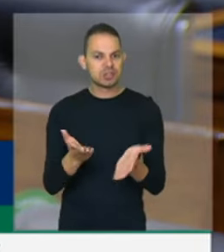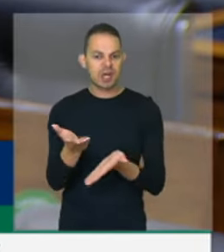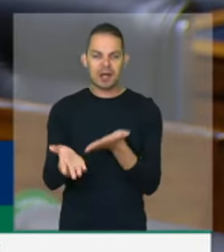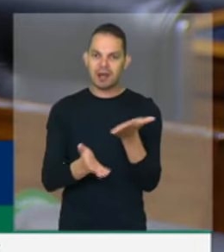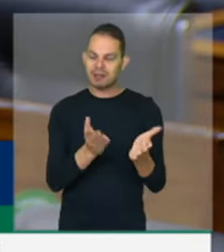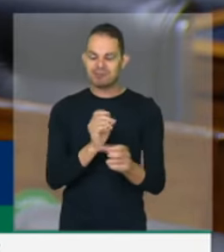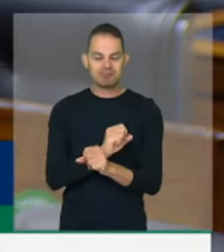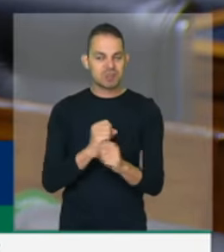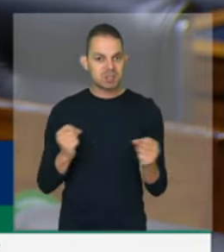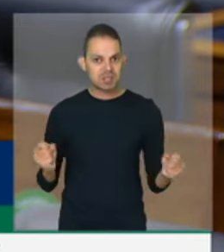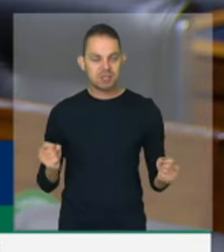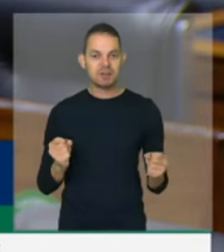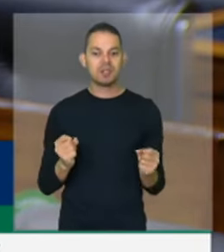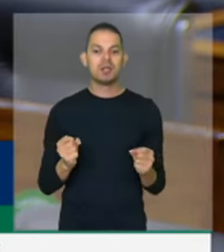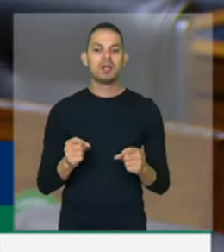LÚCIDO, MUITO BEM FEITO... É UMA OPORTUNIDADE DE DAR UM